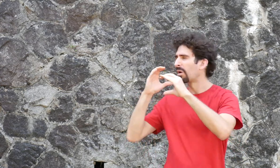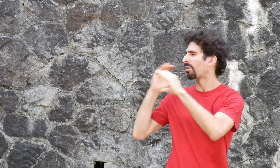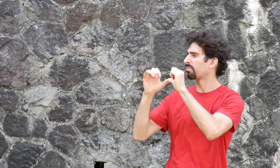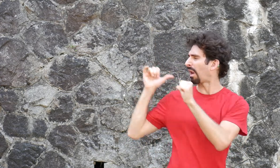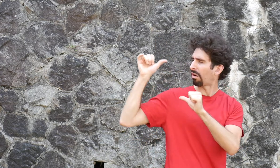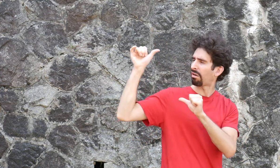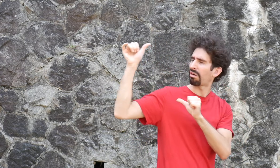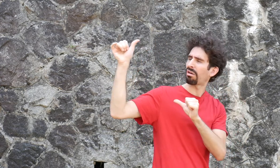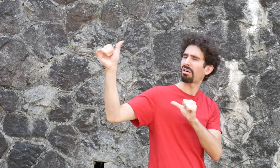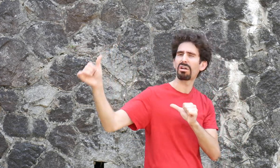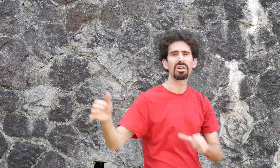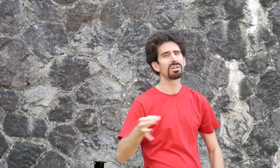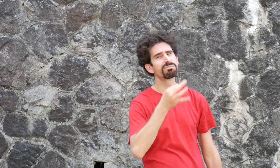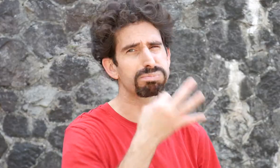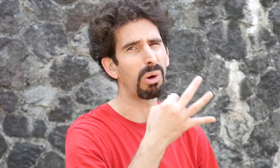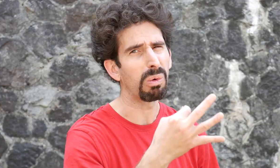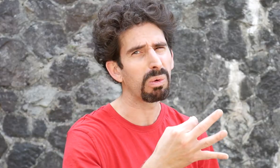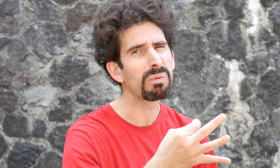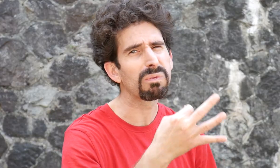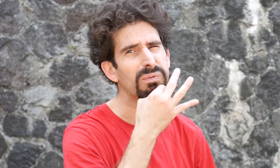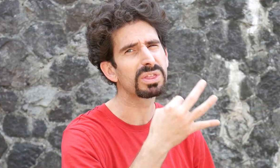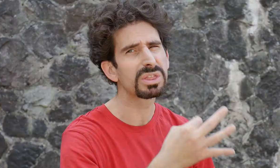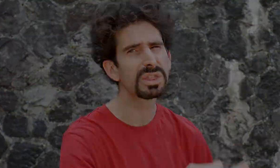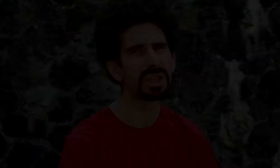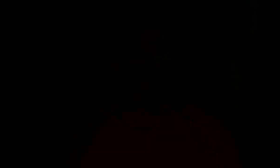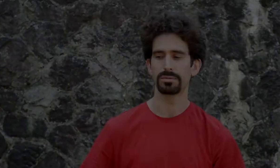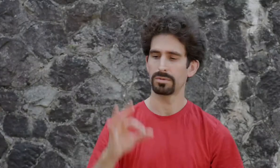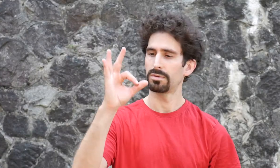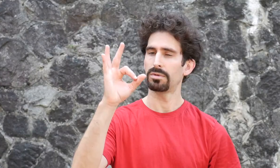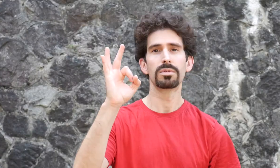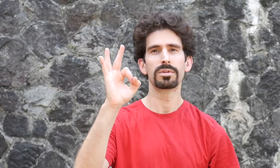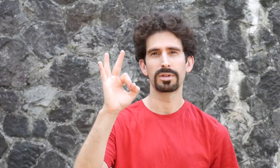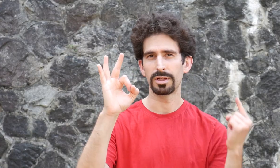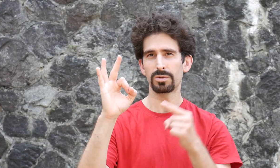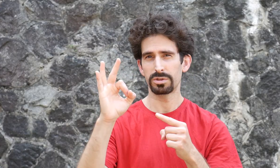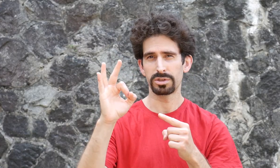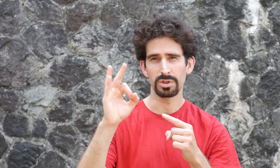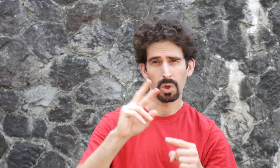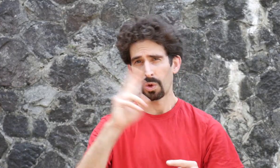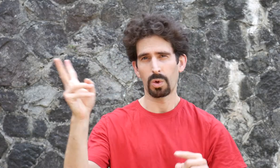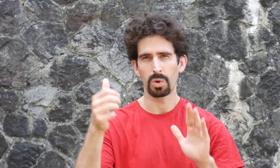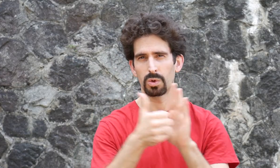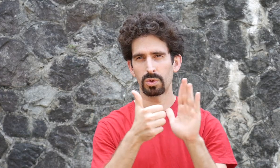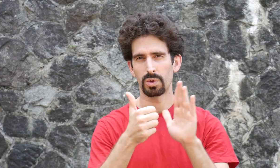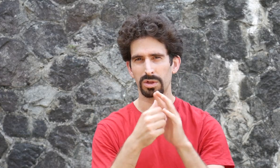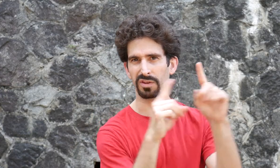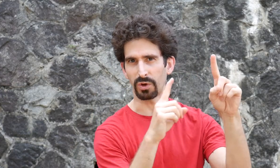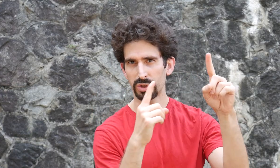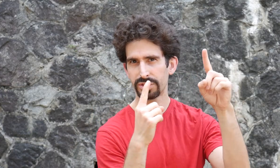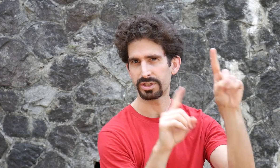tout en communiquant à distance. Quel profiteur ! L'anus a un autre rôle de défense.